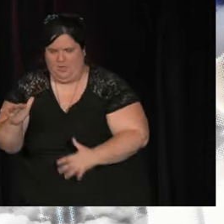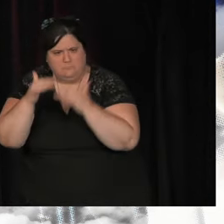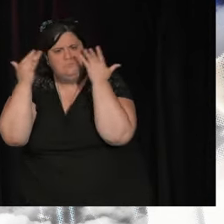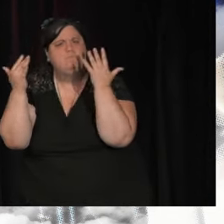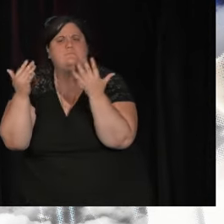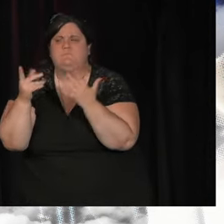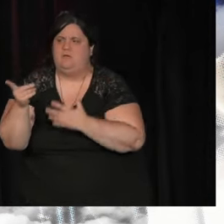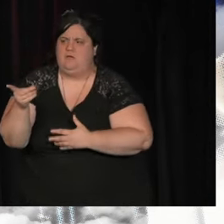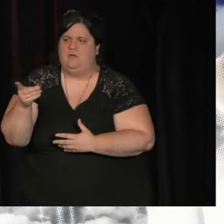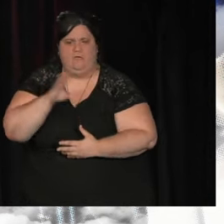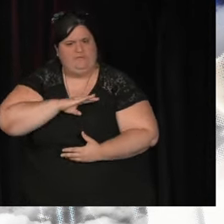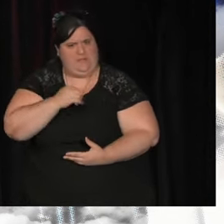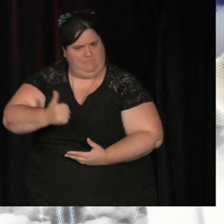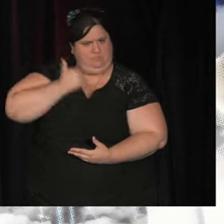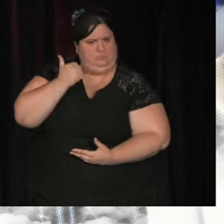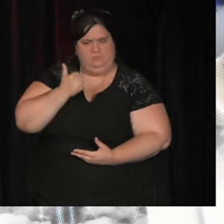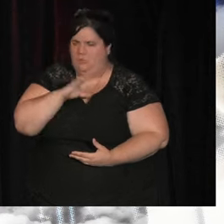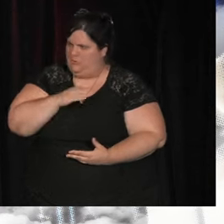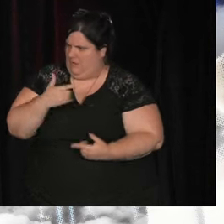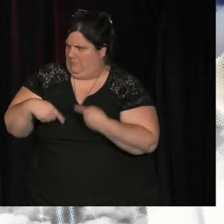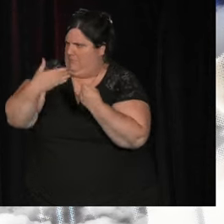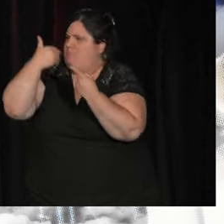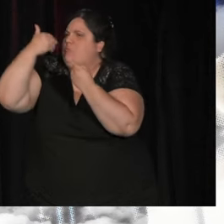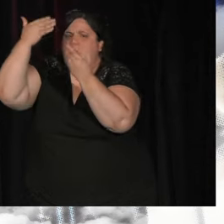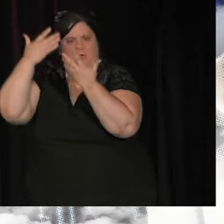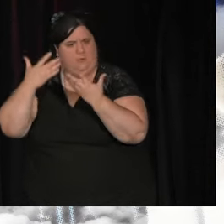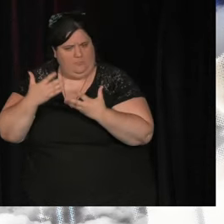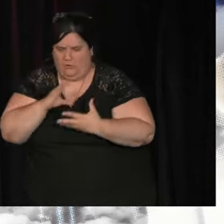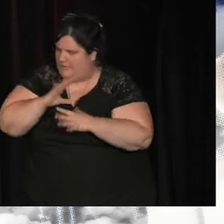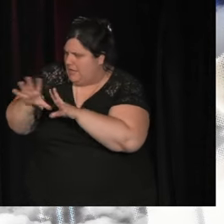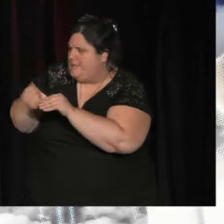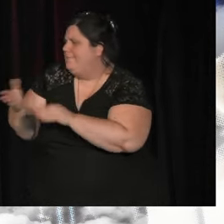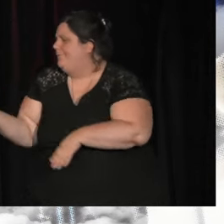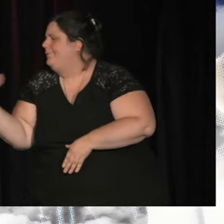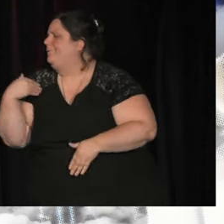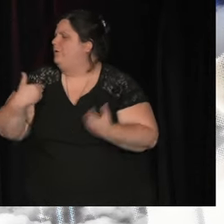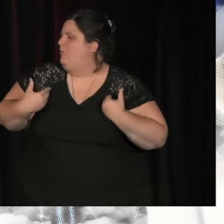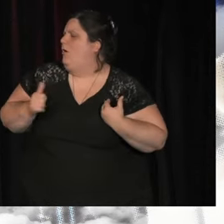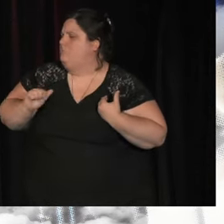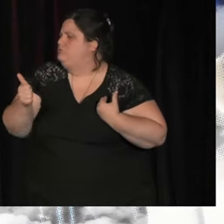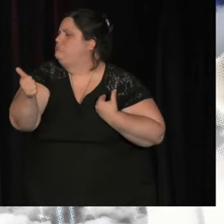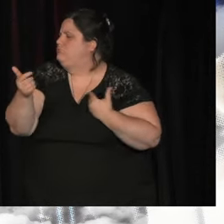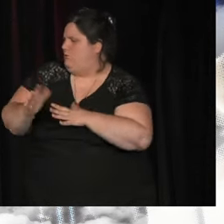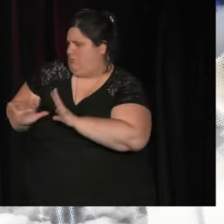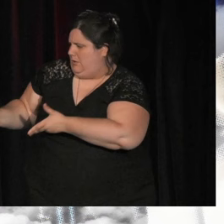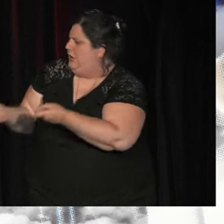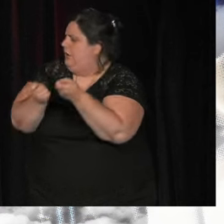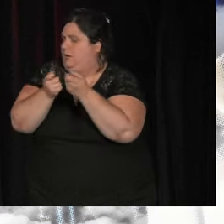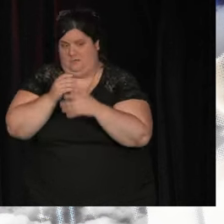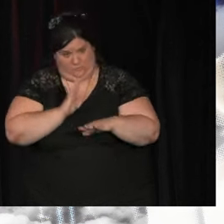à faire vraiment de l'exploit individuel et tu pouvais "carry" toute ton équipe si tu étais très fort. Overwatch, ce n'est pas du tout le même délire.